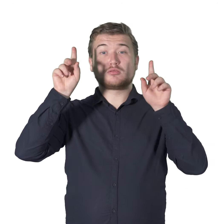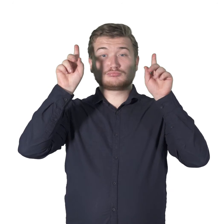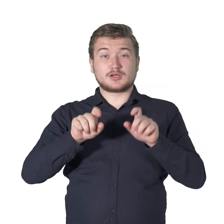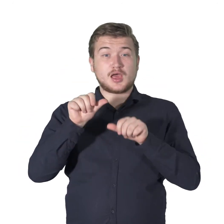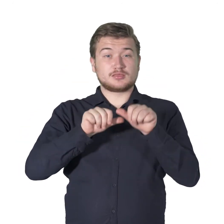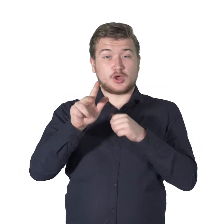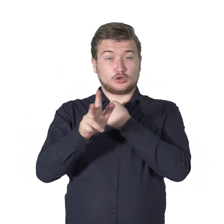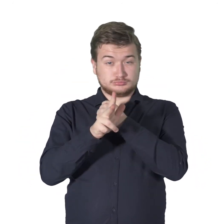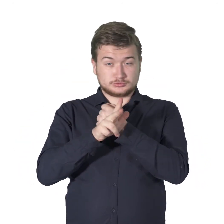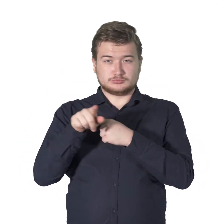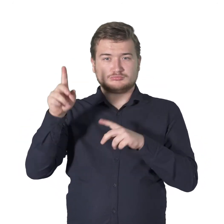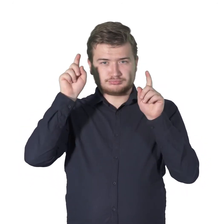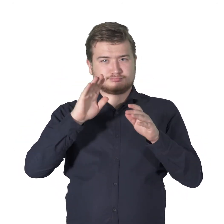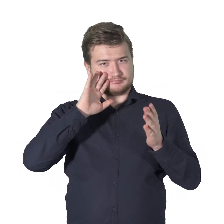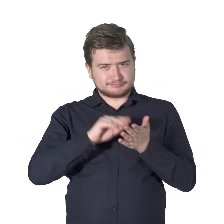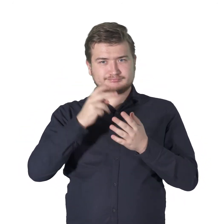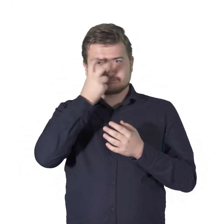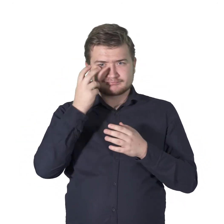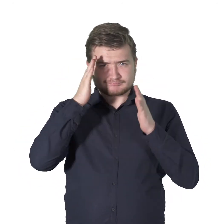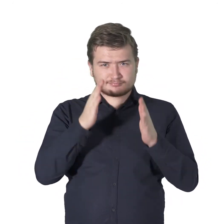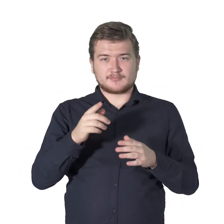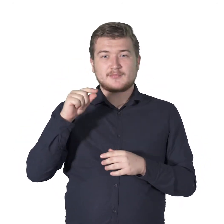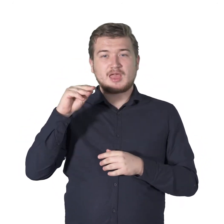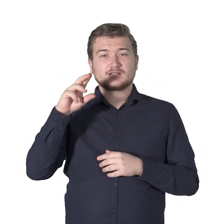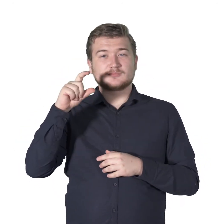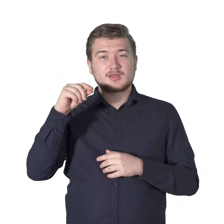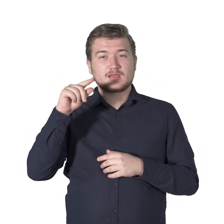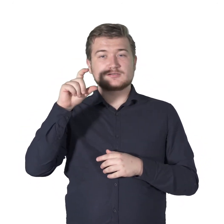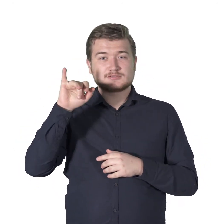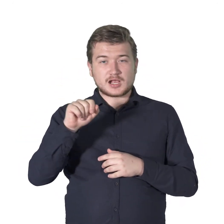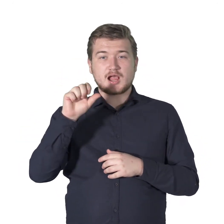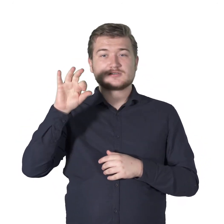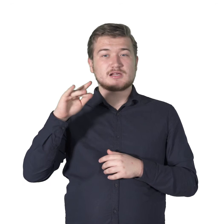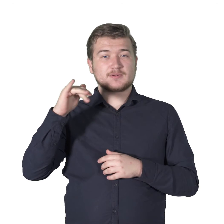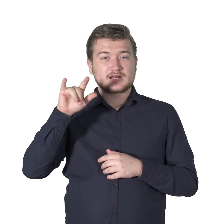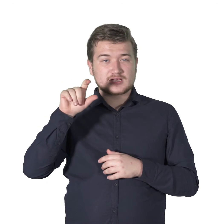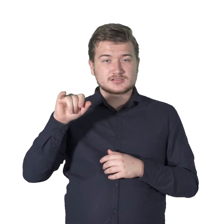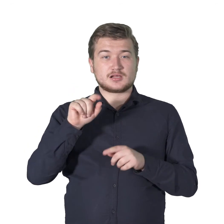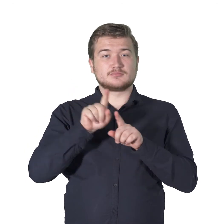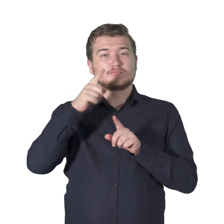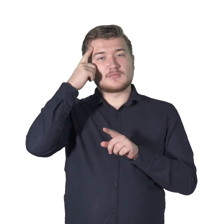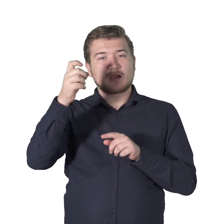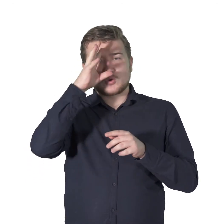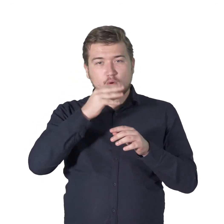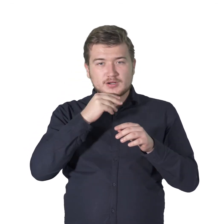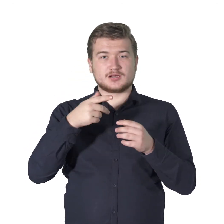Od początku lat 80. ponownie zainteresował się percepcją, asymilacją i pamiętaniem obrazów.